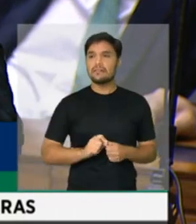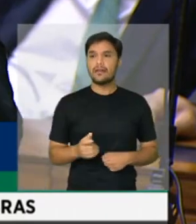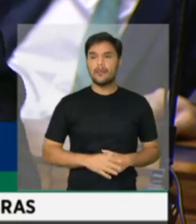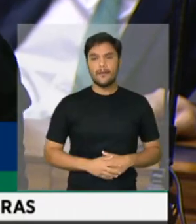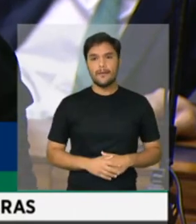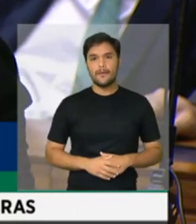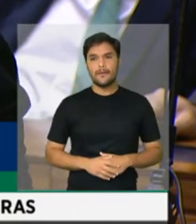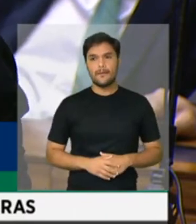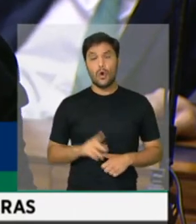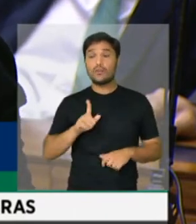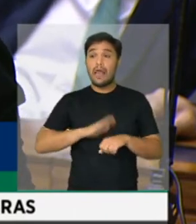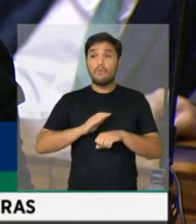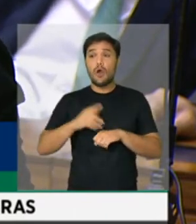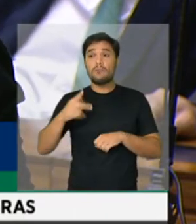MERECIA POR PARTE DE VOSSA EXCELÊNCIA NÃO SOMENTE A